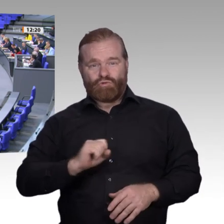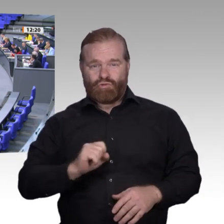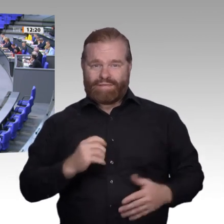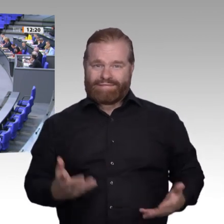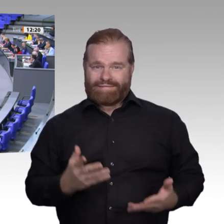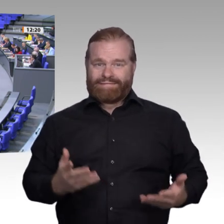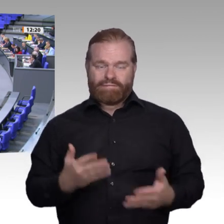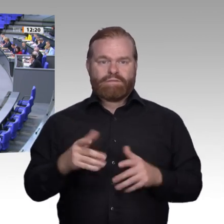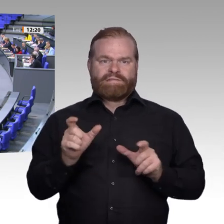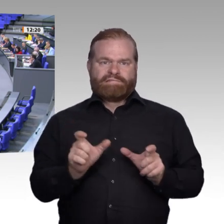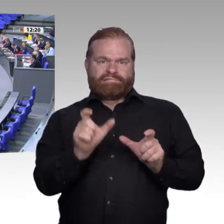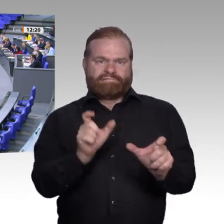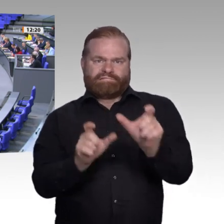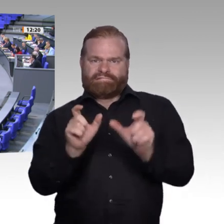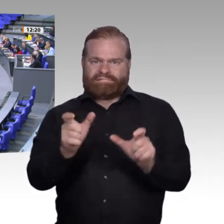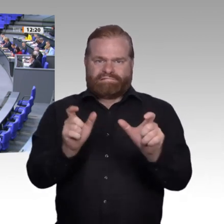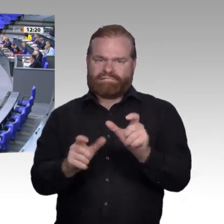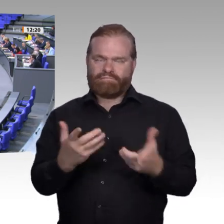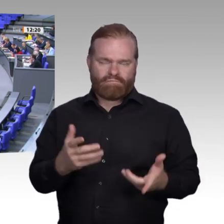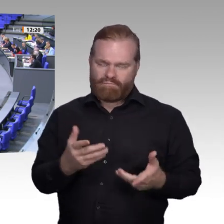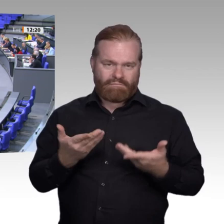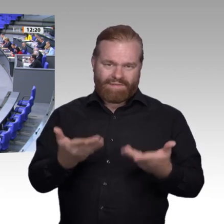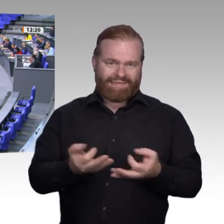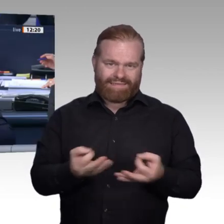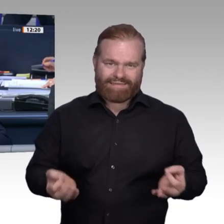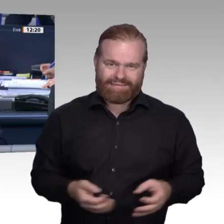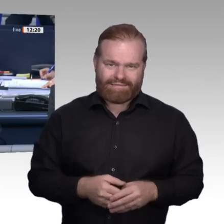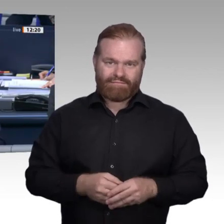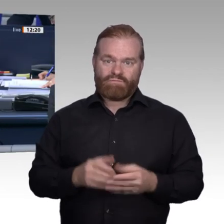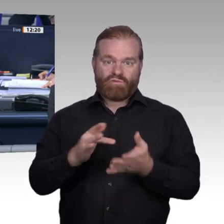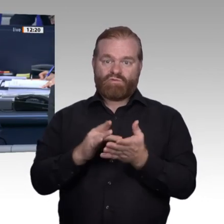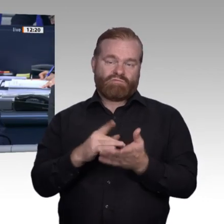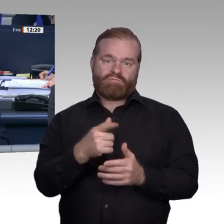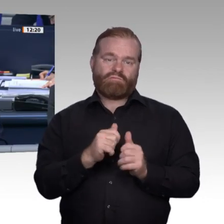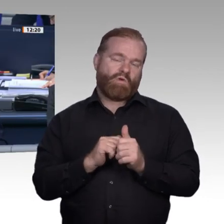Vielen Dank, Herr Kollege Dr. Sattelberger. – Als nächste Rednerin spricht die